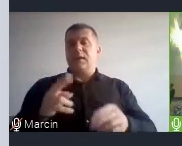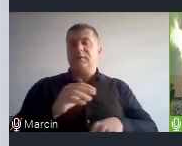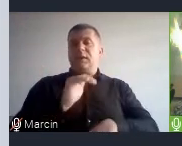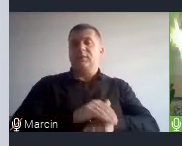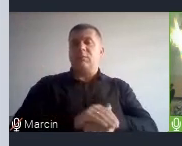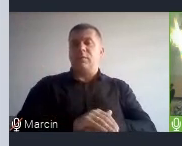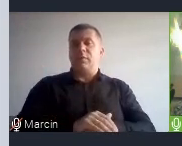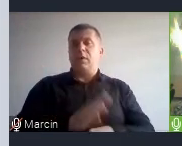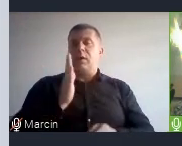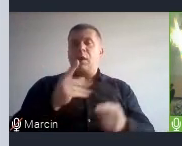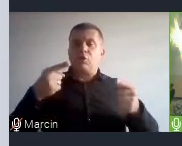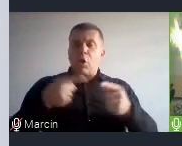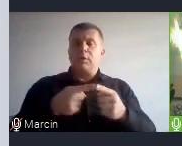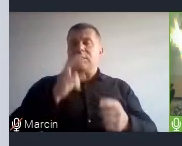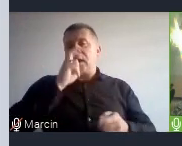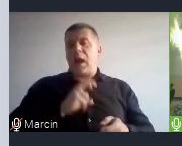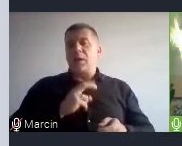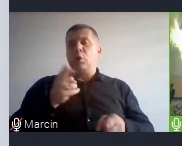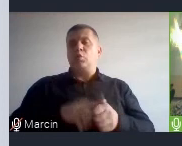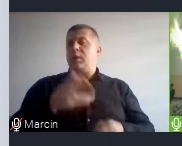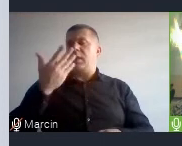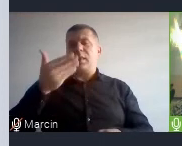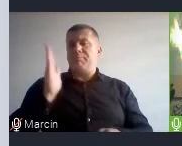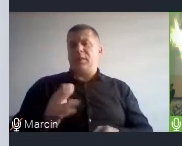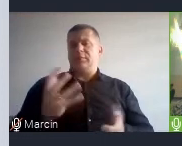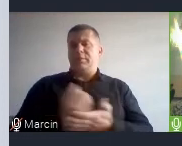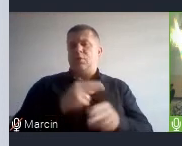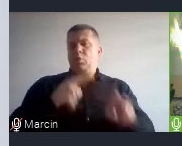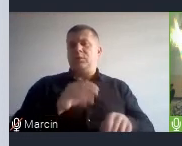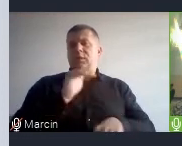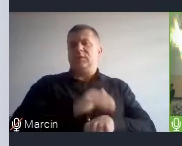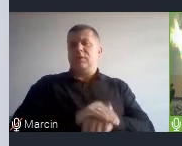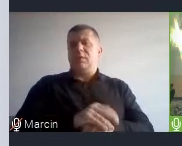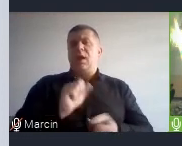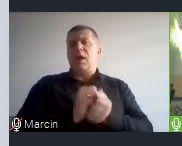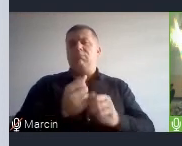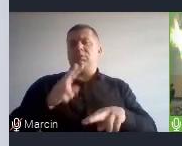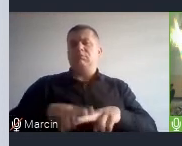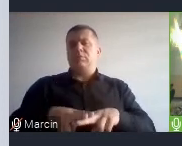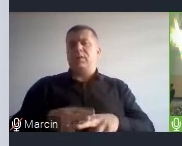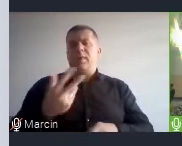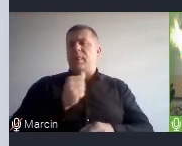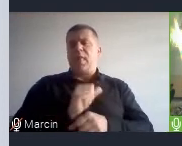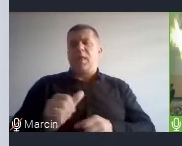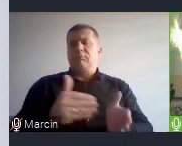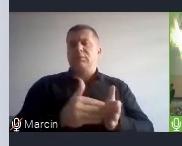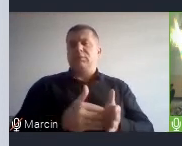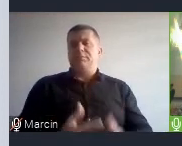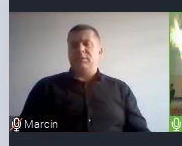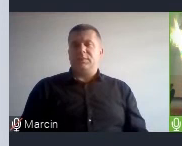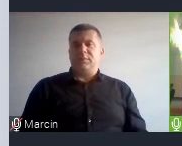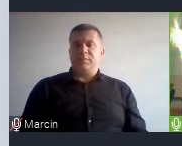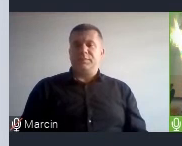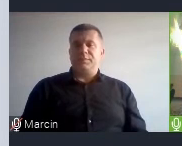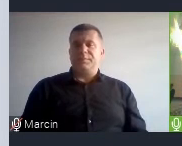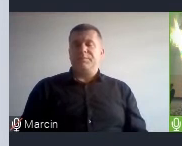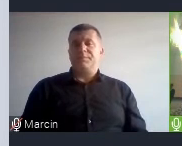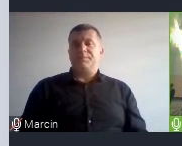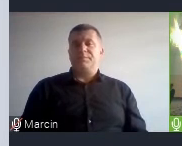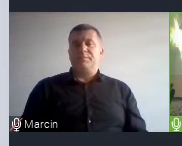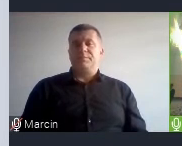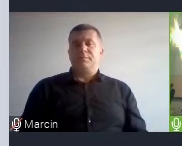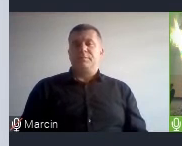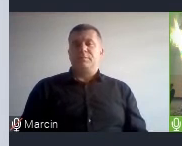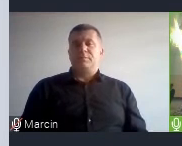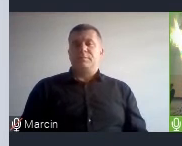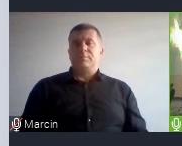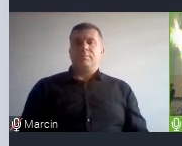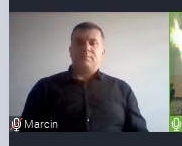Żeby dotyczyły kadry, która nie będzie uczestniczyć w realizacji zamówienia czy sprzętu, który nie jest do niego potrzebny.